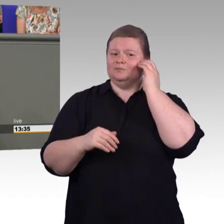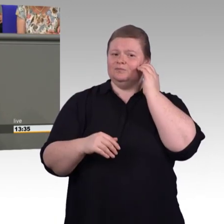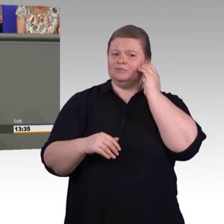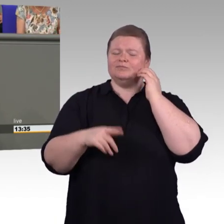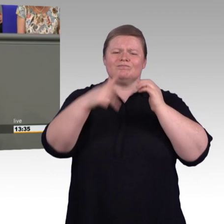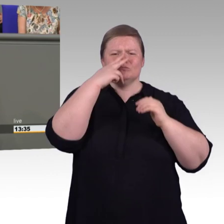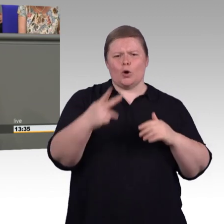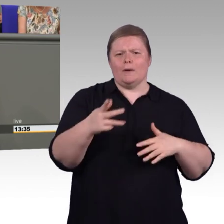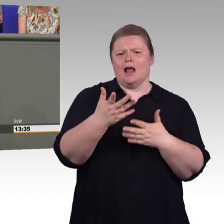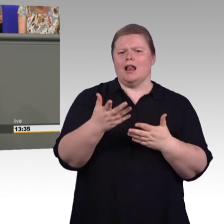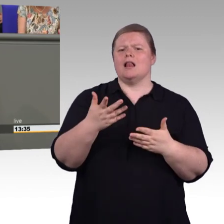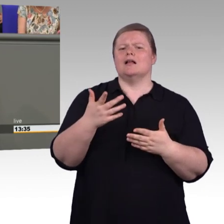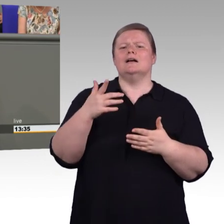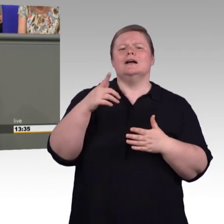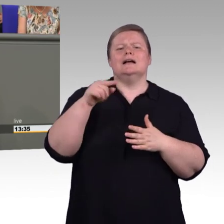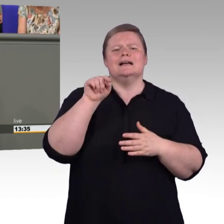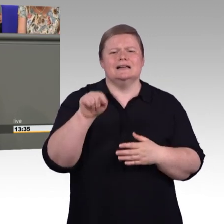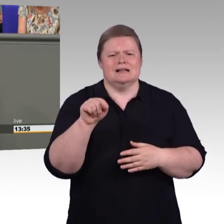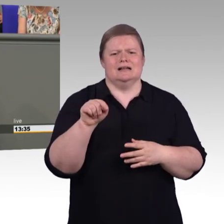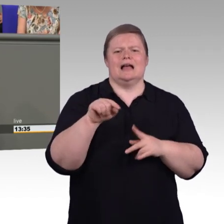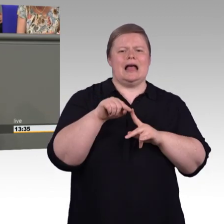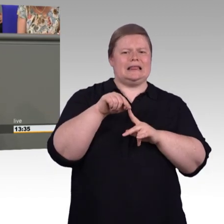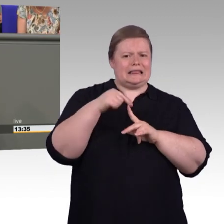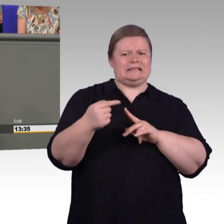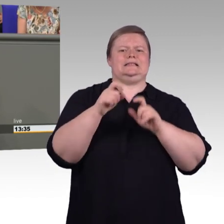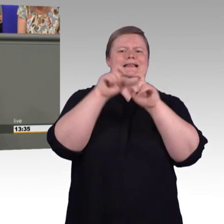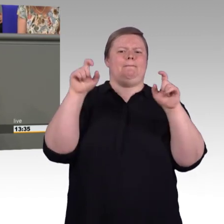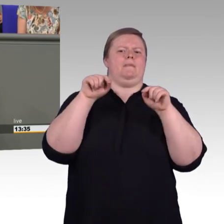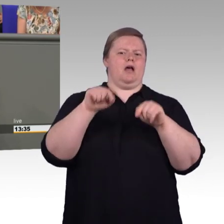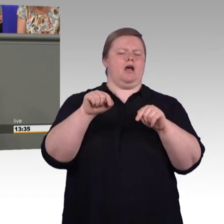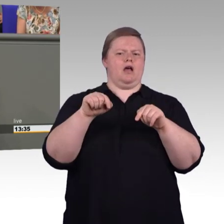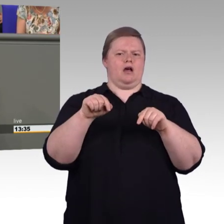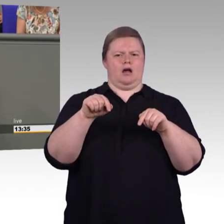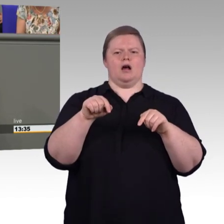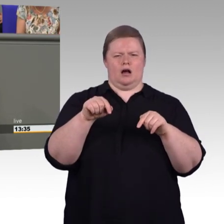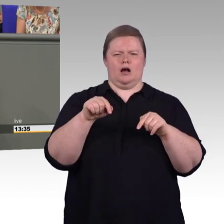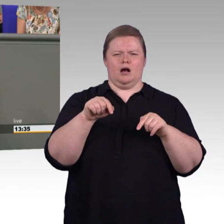und zwar übrigens andere als Erwachsene haben. Ich will Ihnen ein einfaches Beispiel geben. Wir hatten jetzt gerade Europa- und Kommunalwahlen.